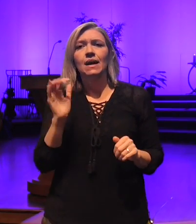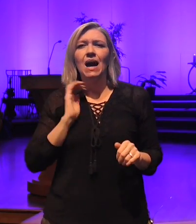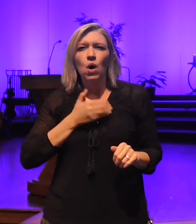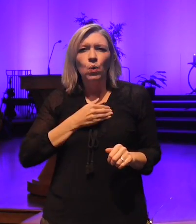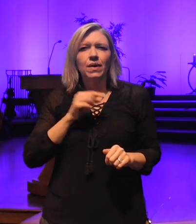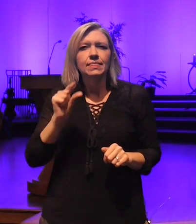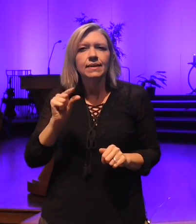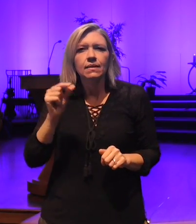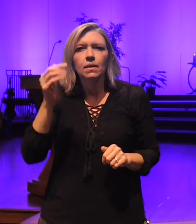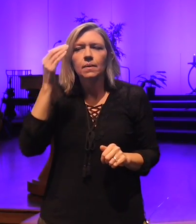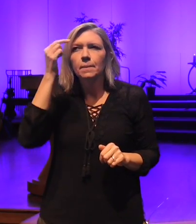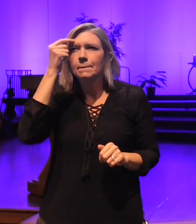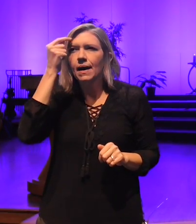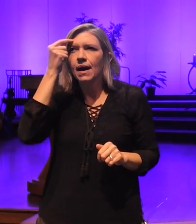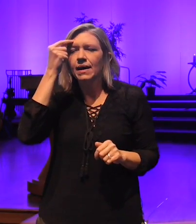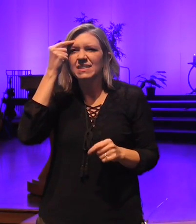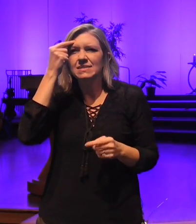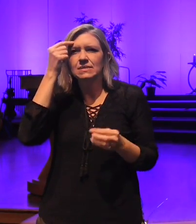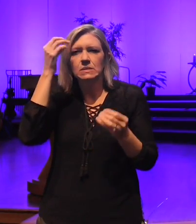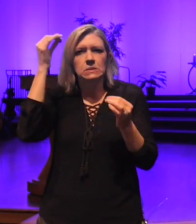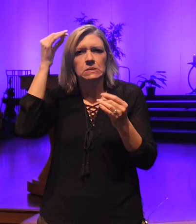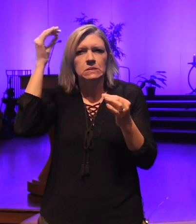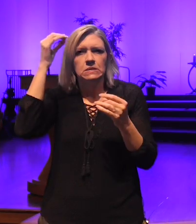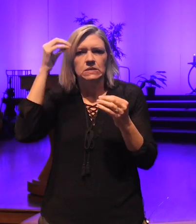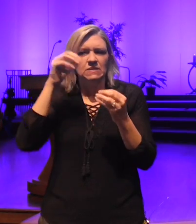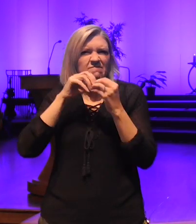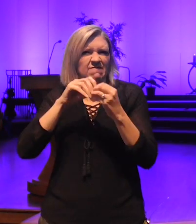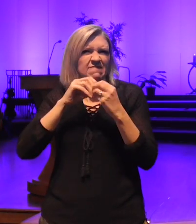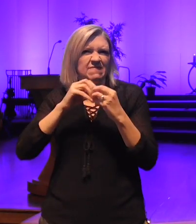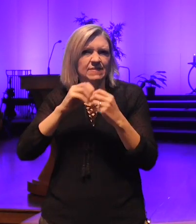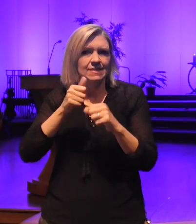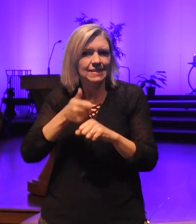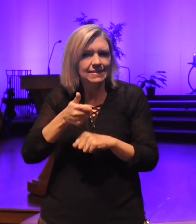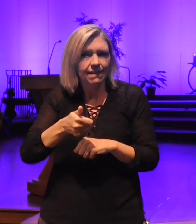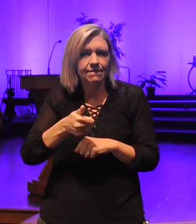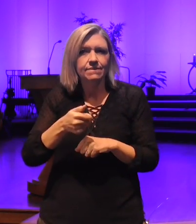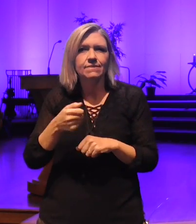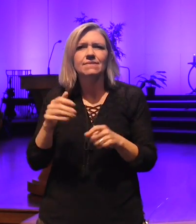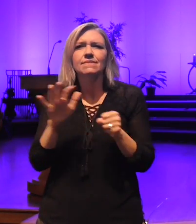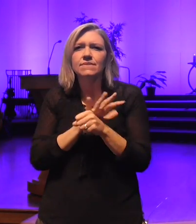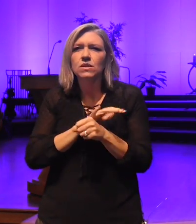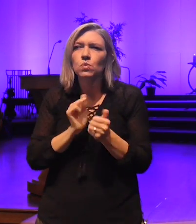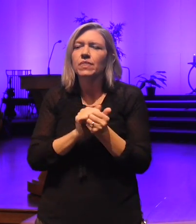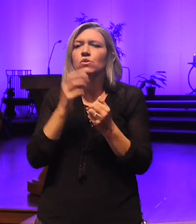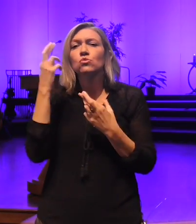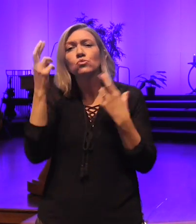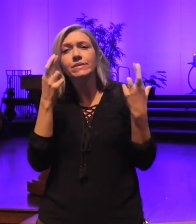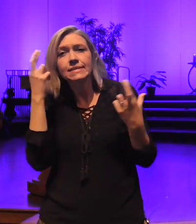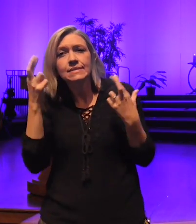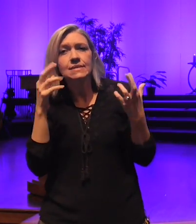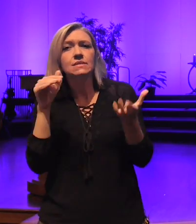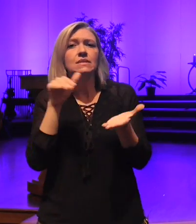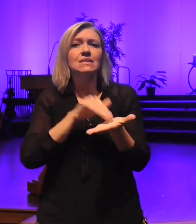vuelto sobre sí misma porque está llena de razones, excusas y ataques similares.